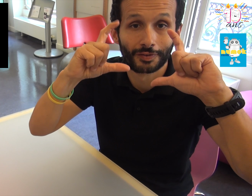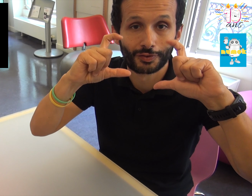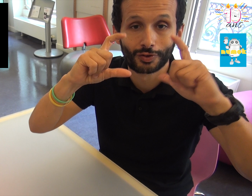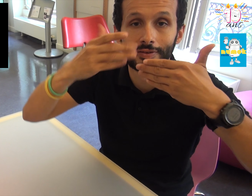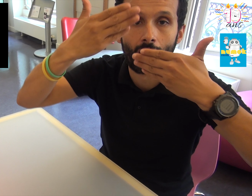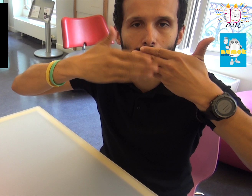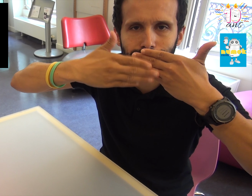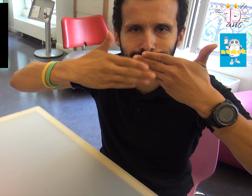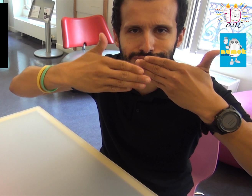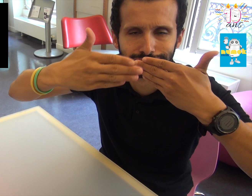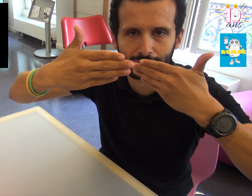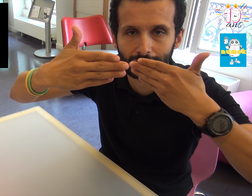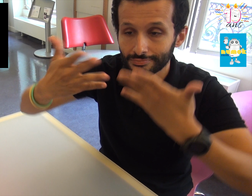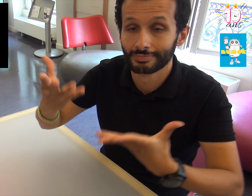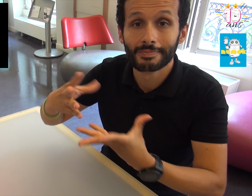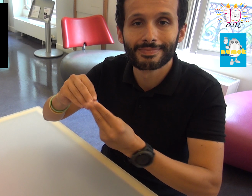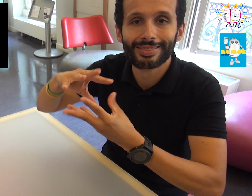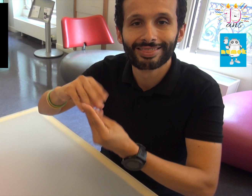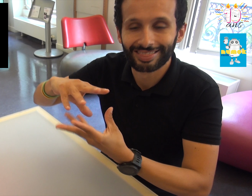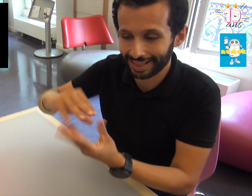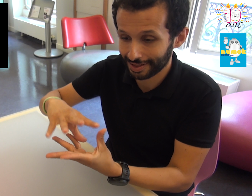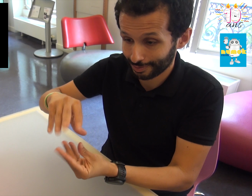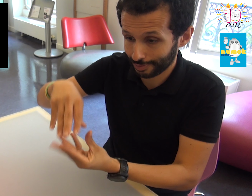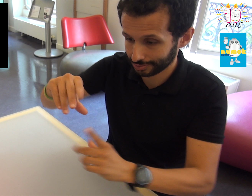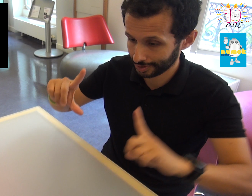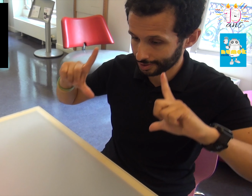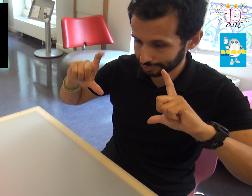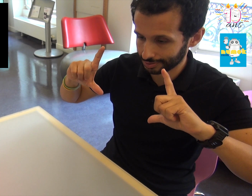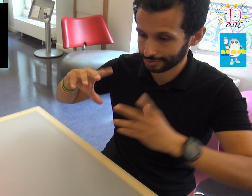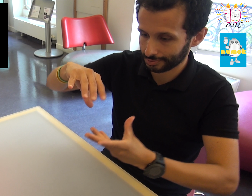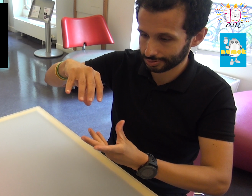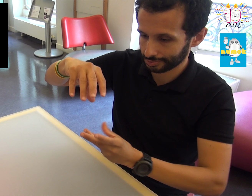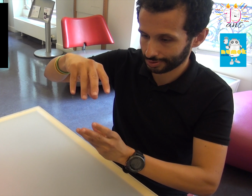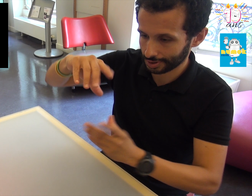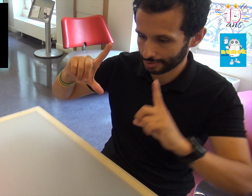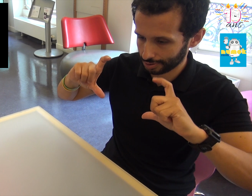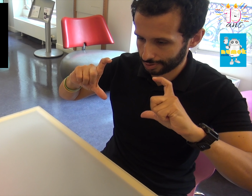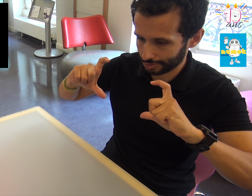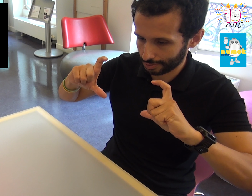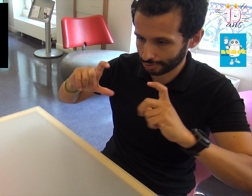Avec de la pâte à modeler, un appareil photo, image par image